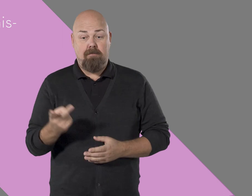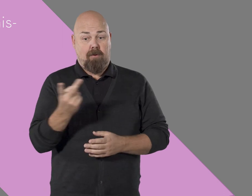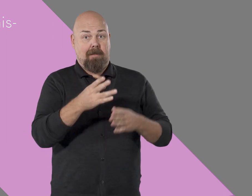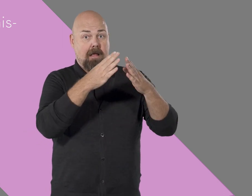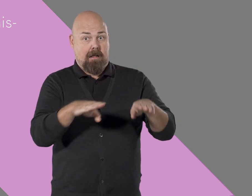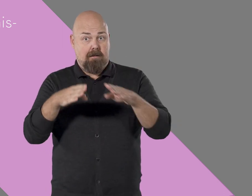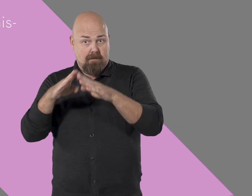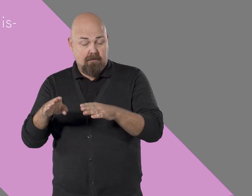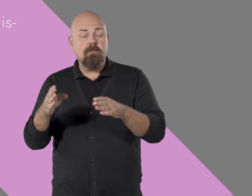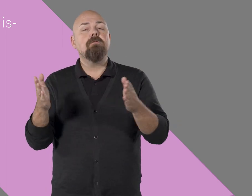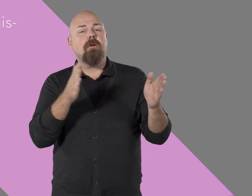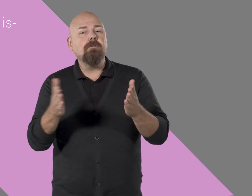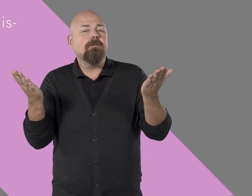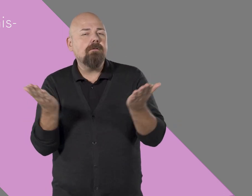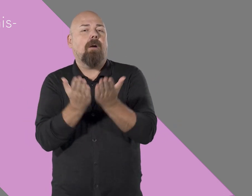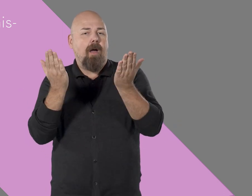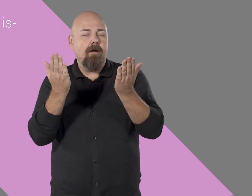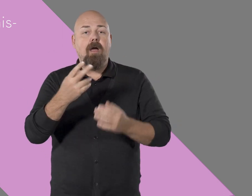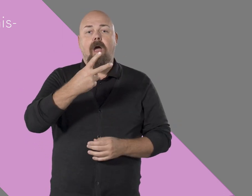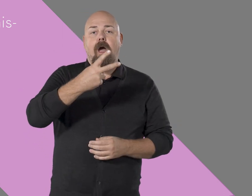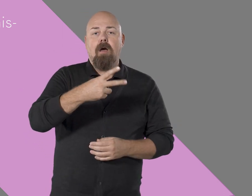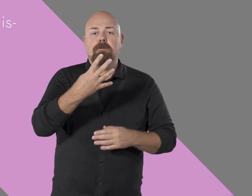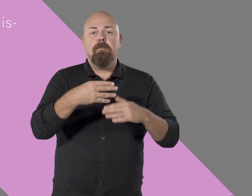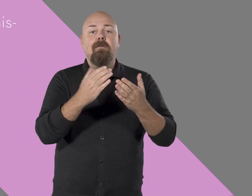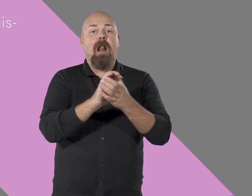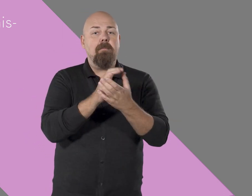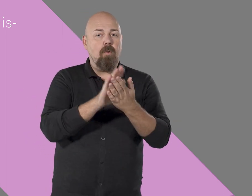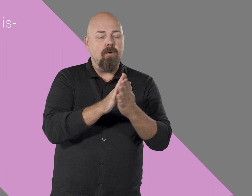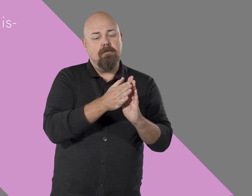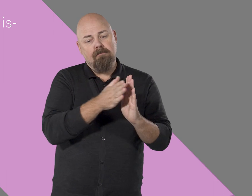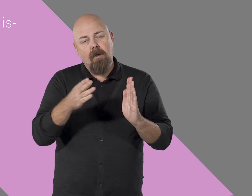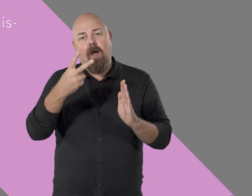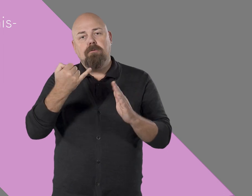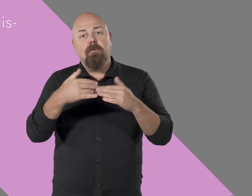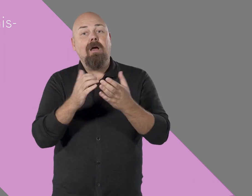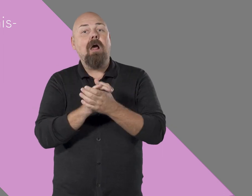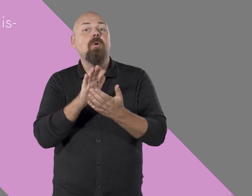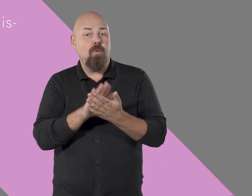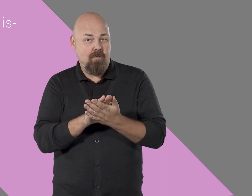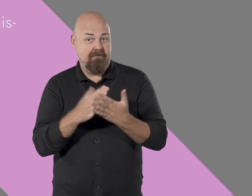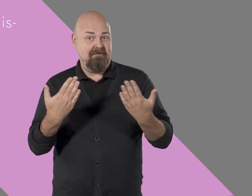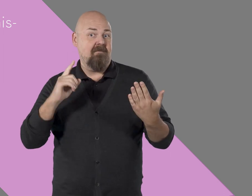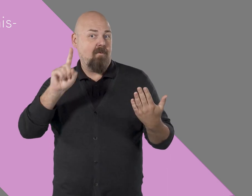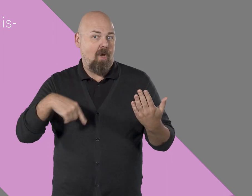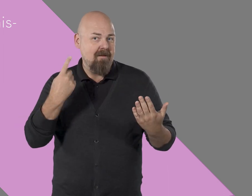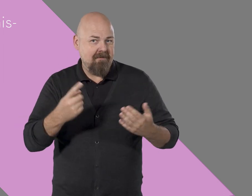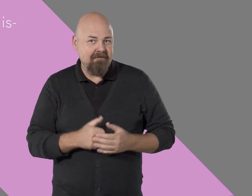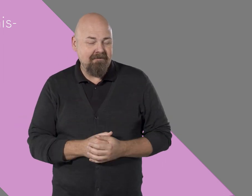Molemmat leirit järjestetään samaan aikaan 24.02.2023 – 26.02.2023.